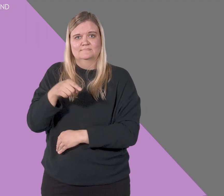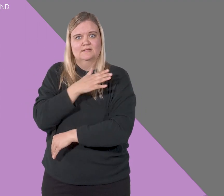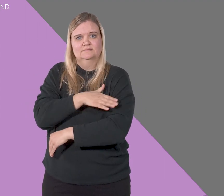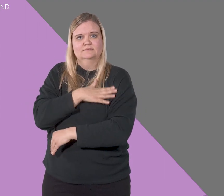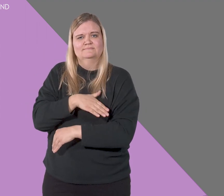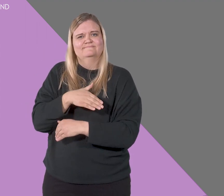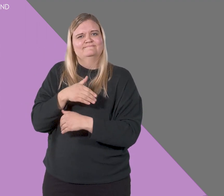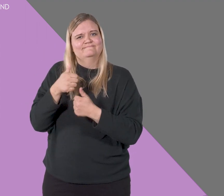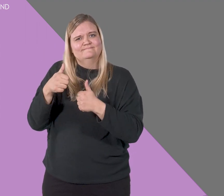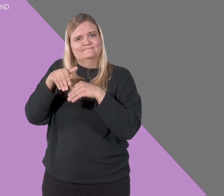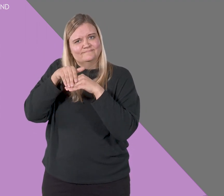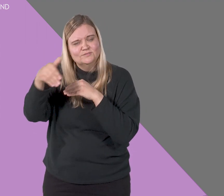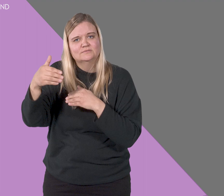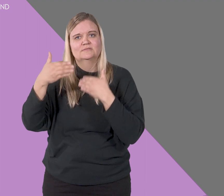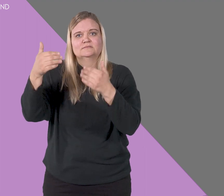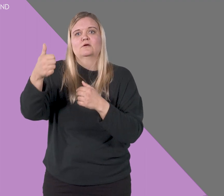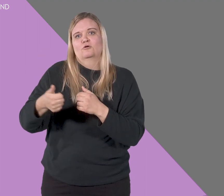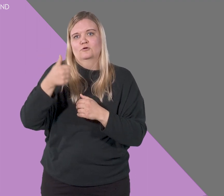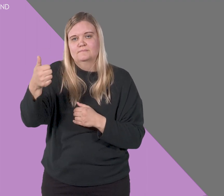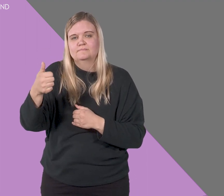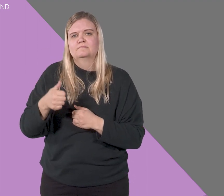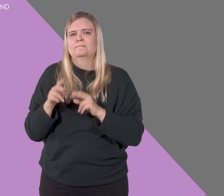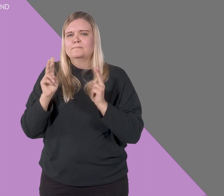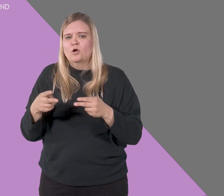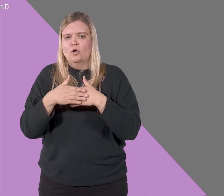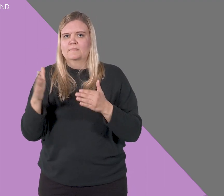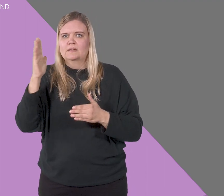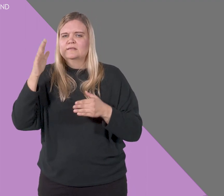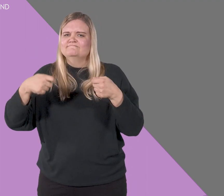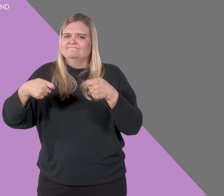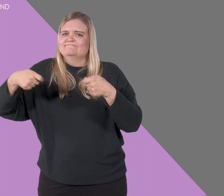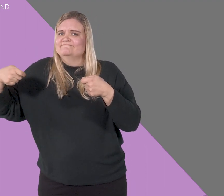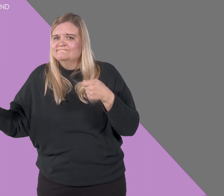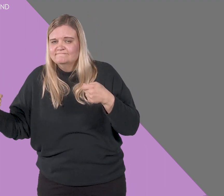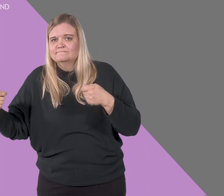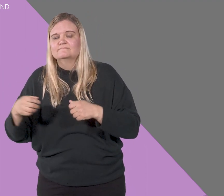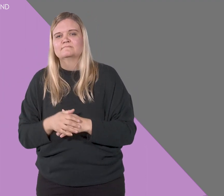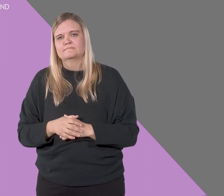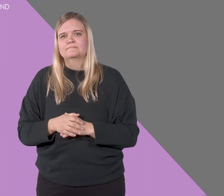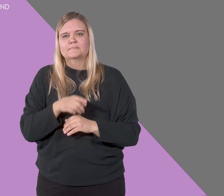med en framställan om att tjänsten skulle fortsätta också nästa år - och helst med längre öppettider.